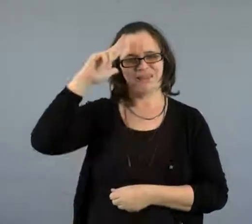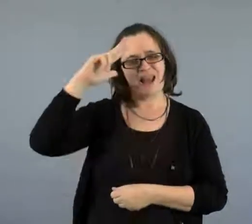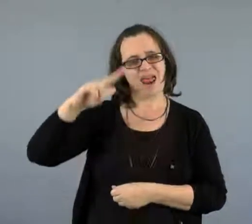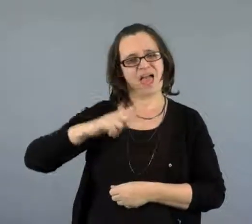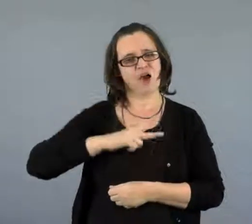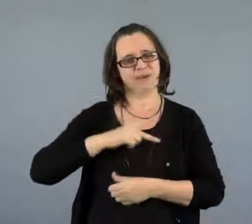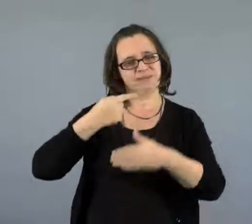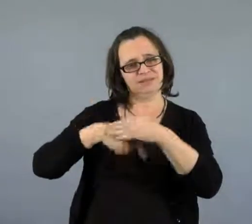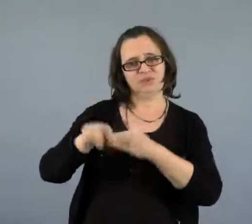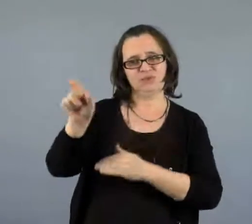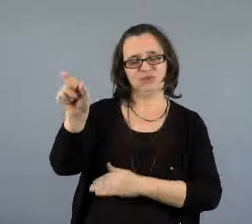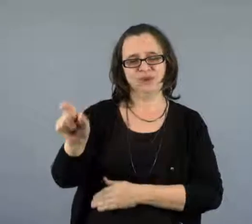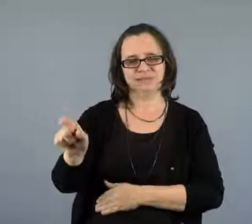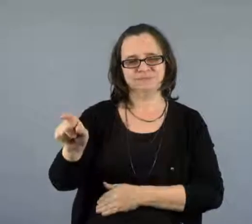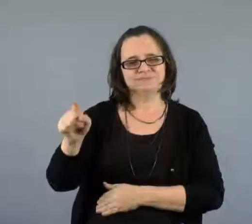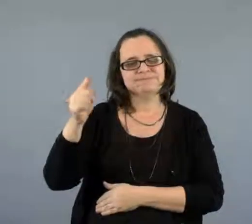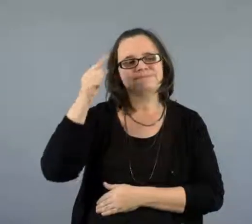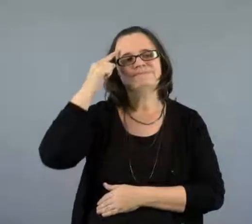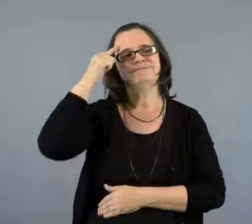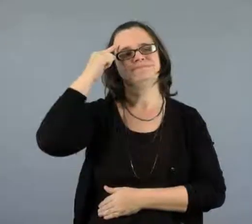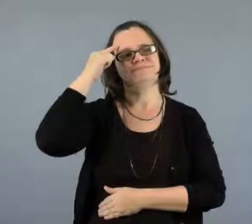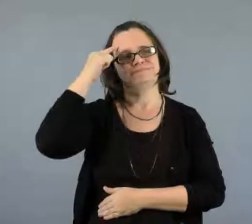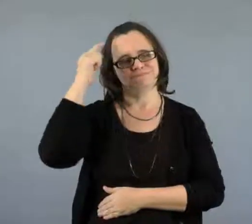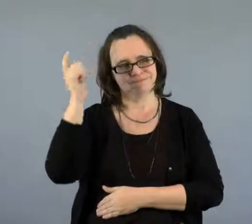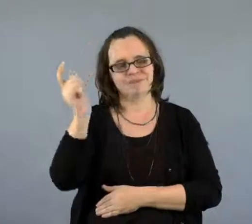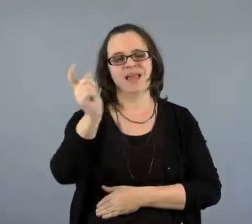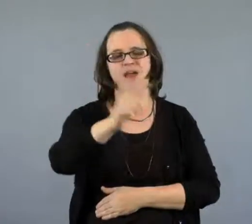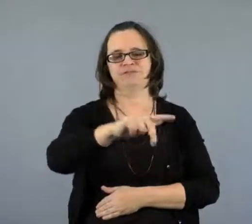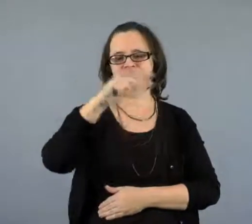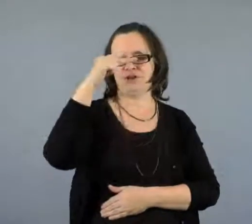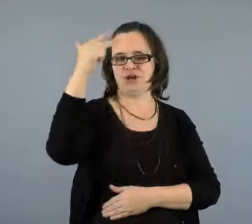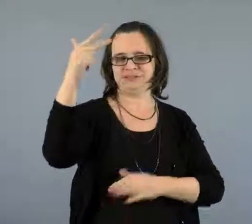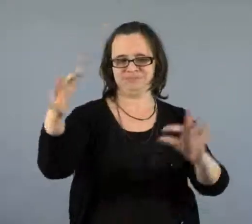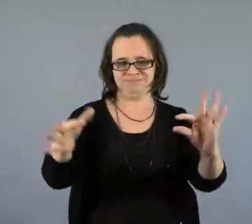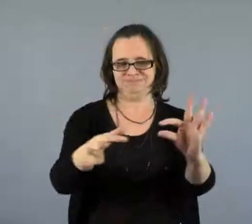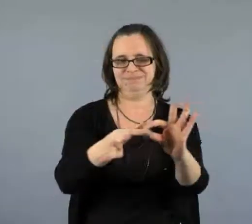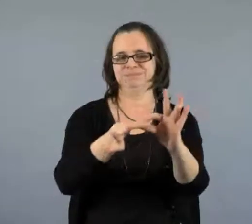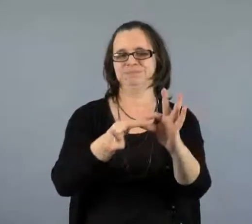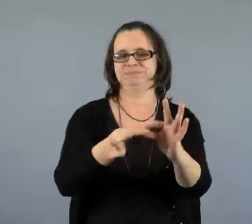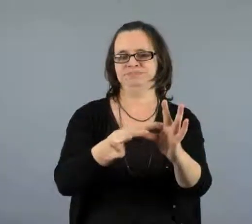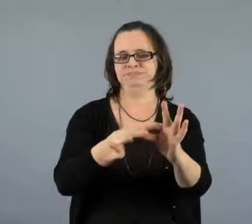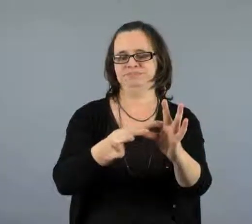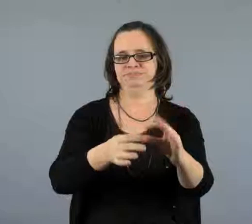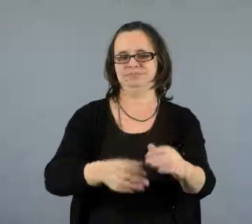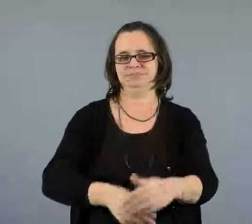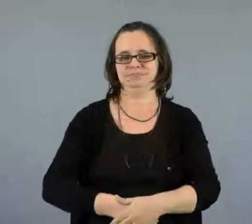Im Glauben an Jesus sind mir mit Gott verbunden